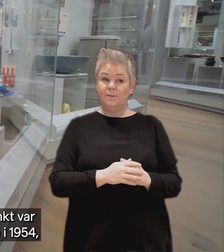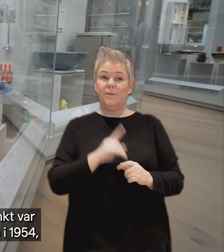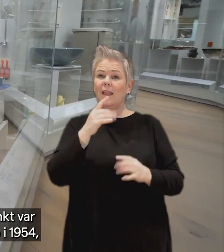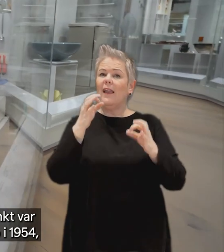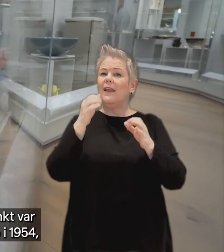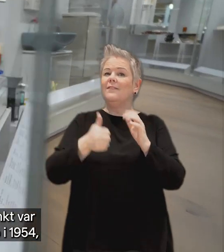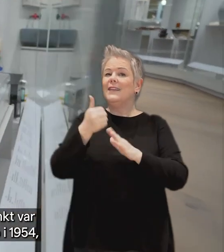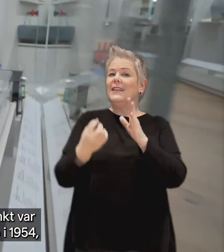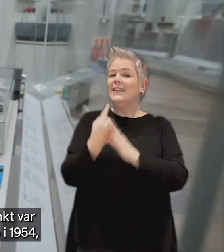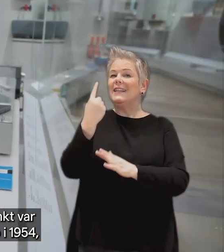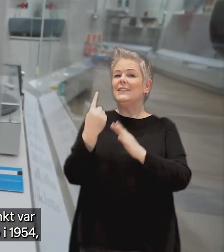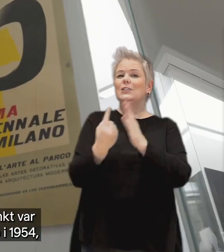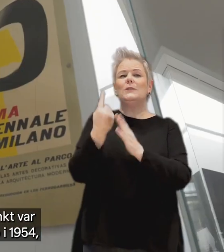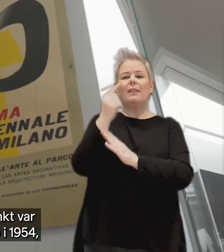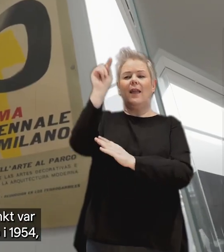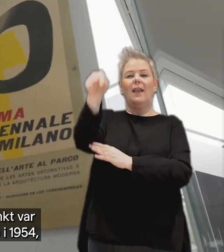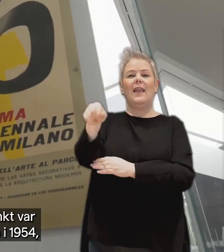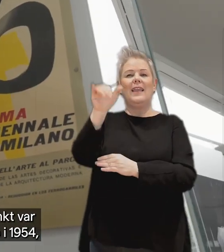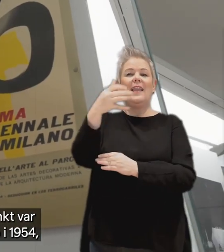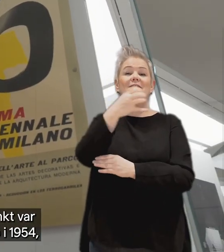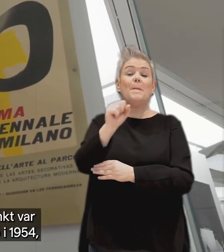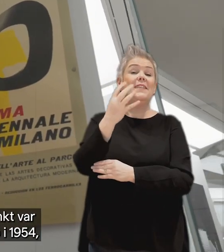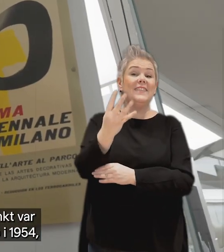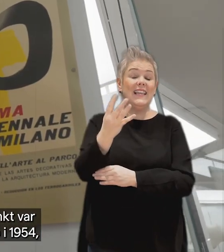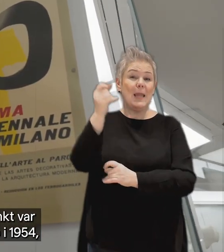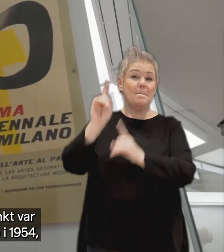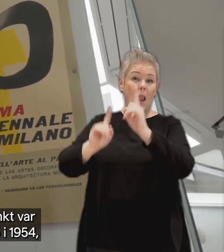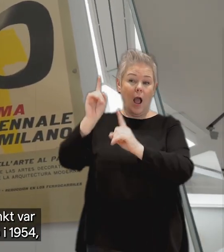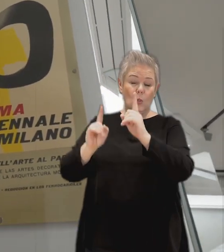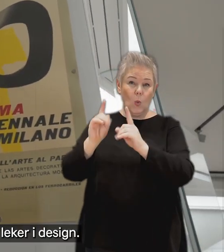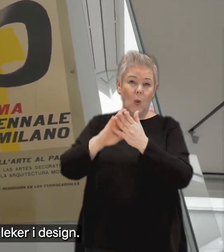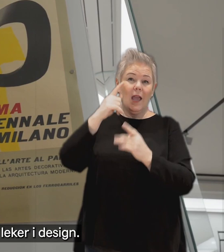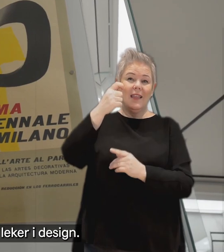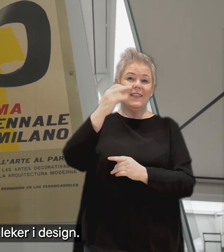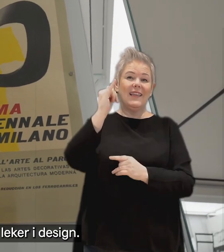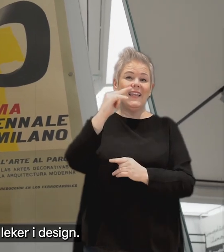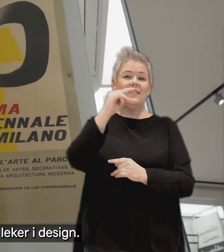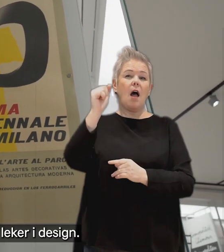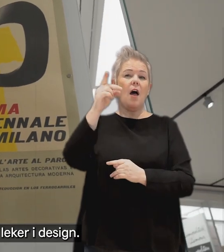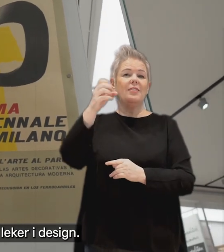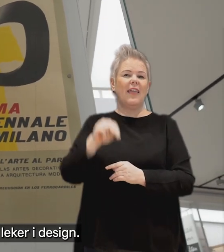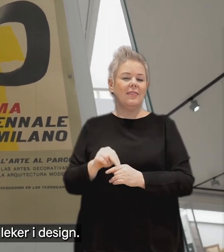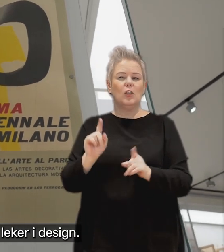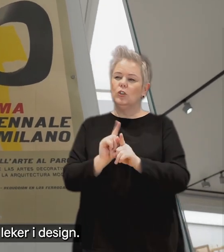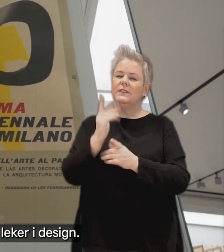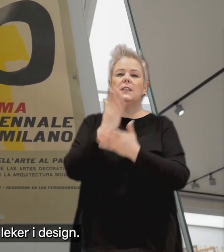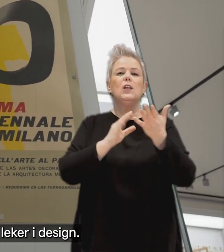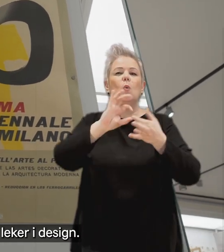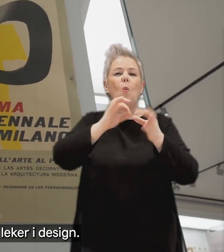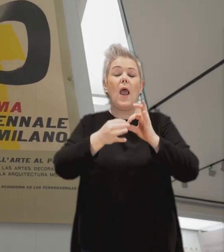Et viktig vendepunkt var Triennalen i Milano i 1954, som er et slags olympiske leker i design.